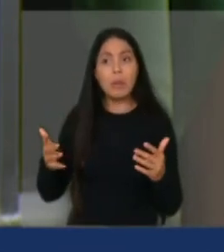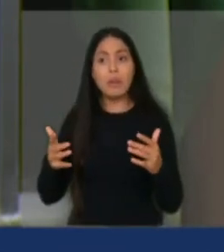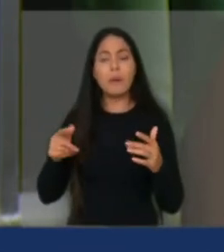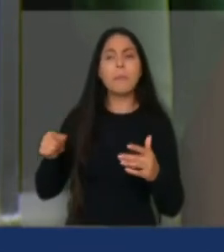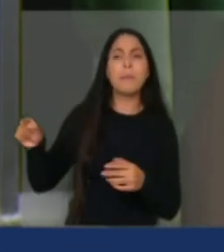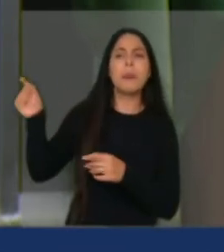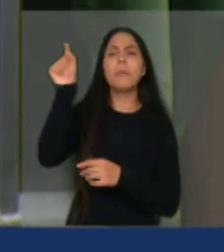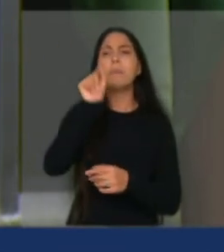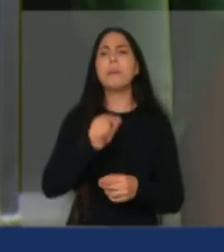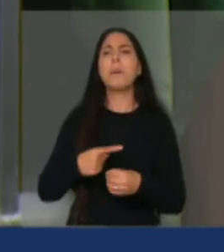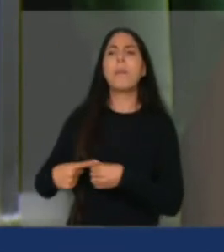GRANDES CIDADES BRASILEIRAS PORTANTO, SENHOR PRESIDENTE,